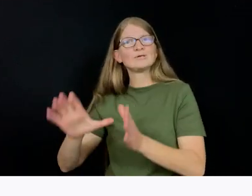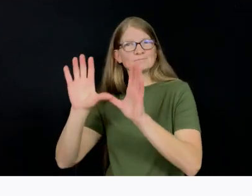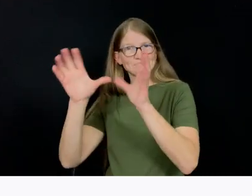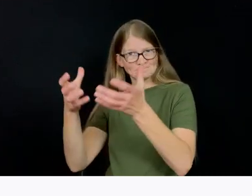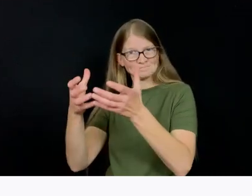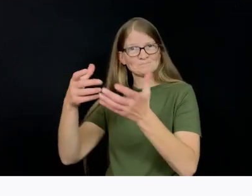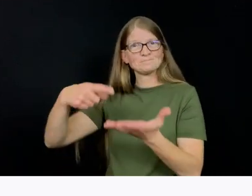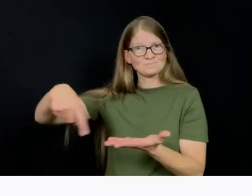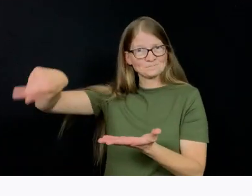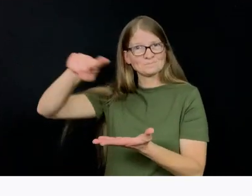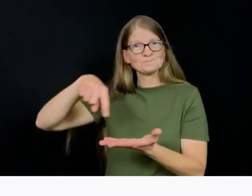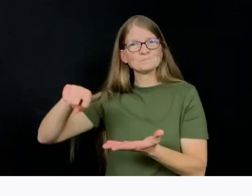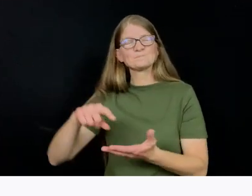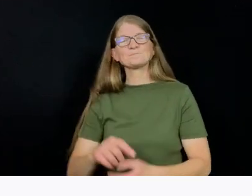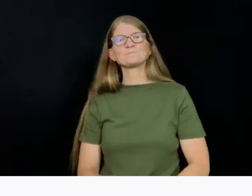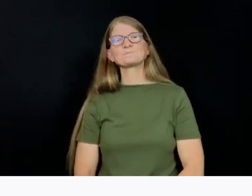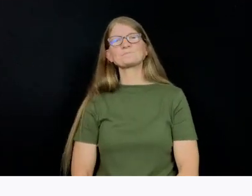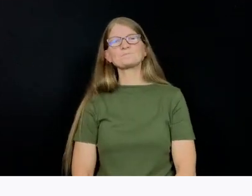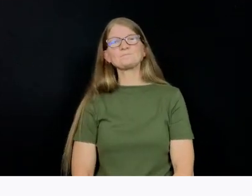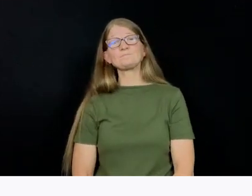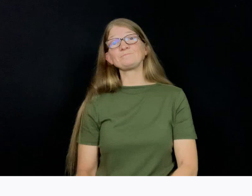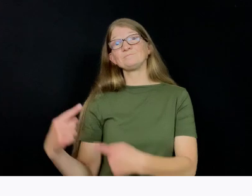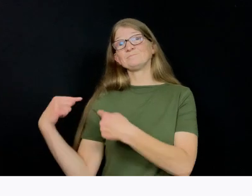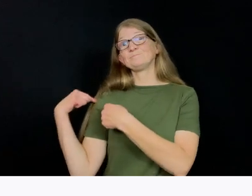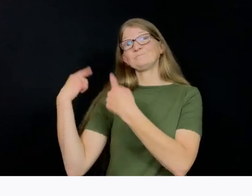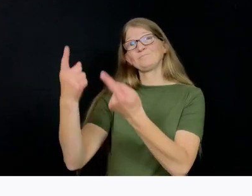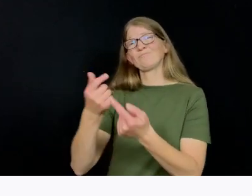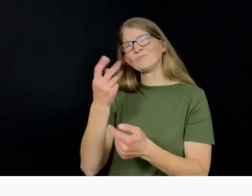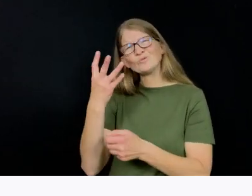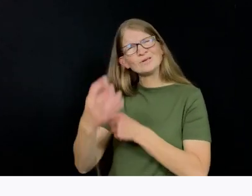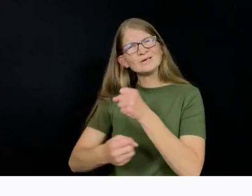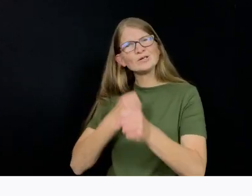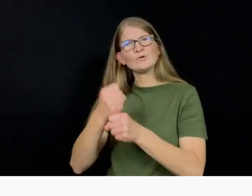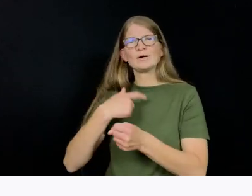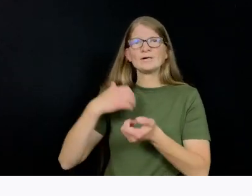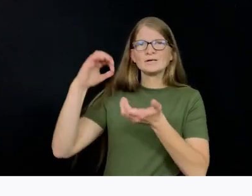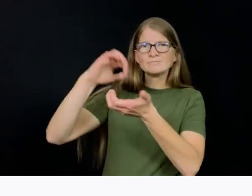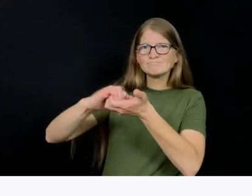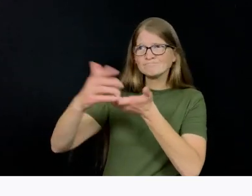على مدار العامين الماضيين، عملنا بشكل وثيق مع الصحفيين على أداة جديدة